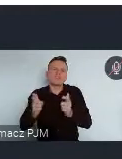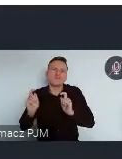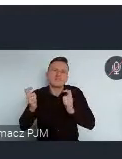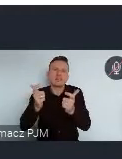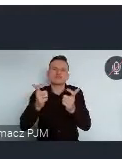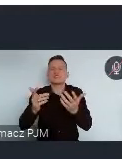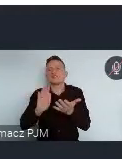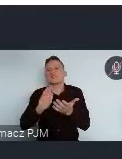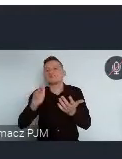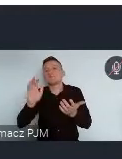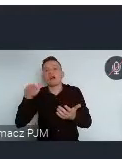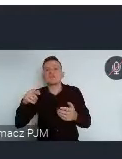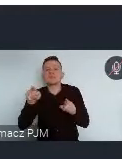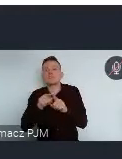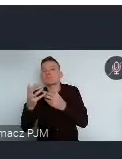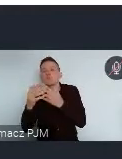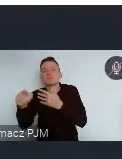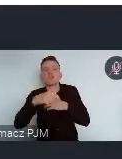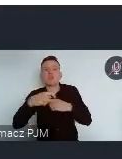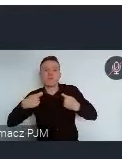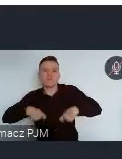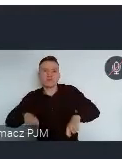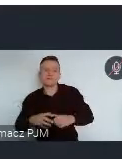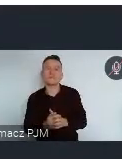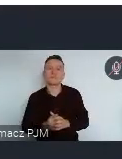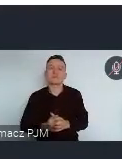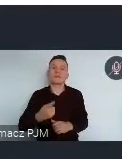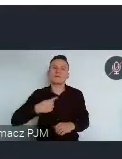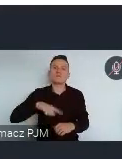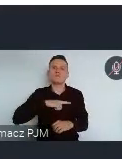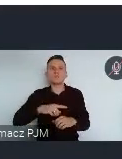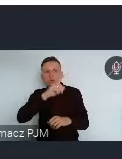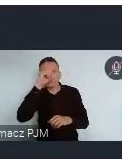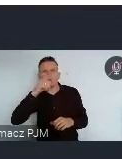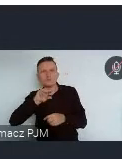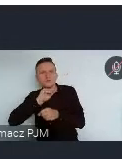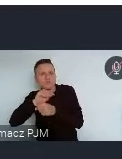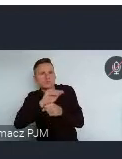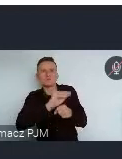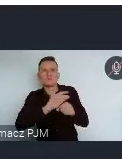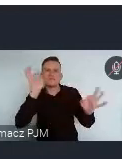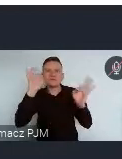więc naprawdę integrujemy społeczeństwo, edukujemy i efekty naprawdę są widoczne.